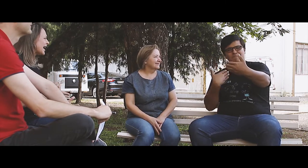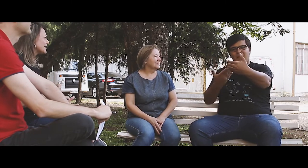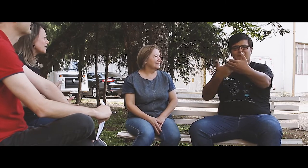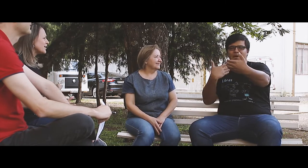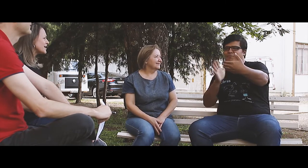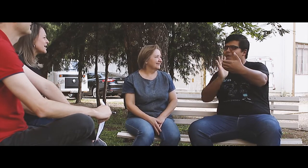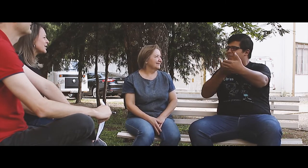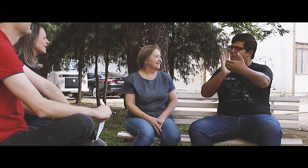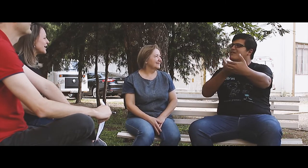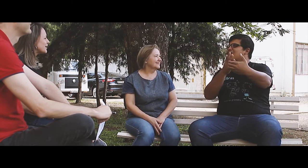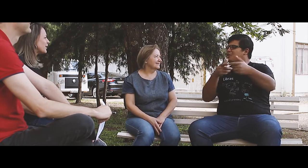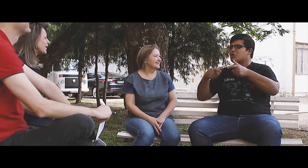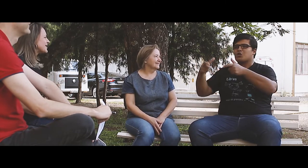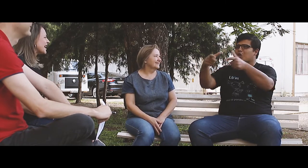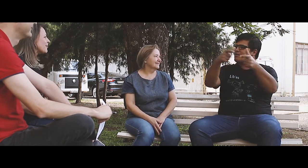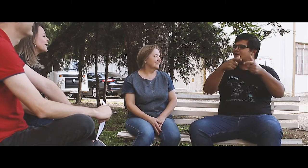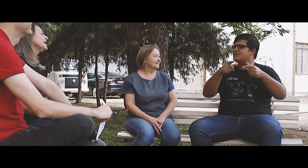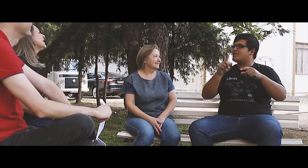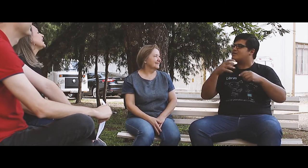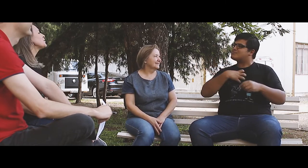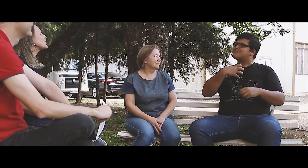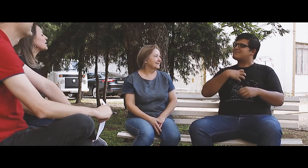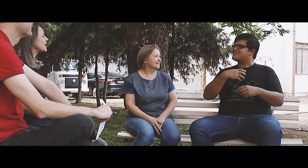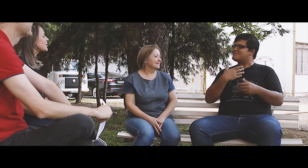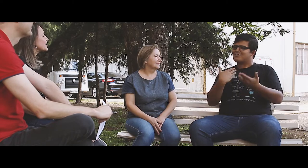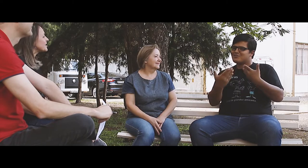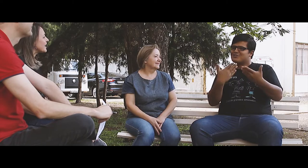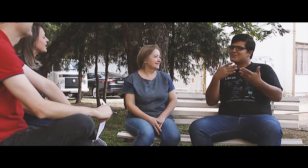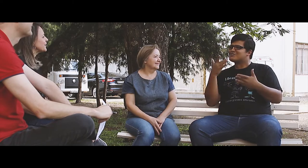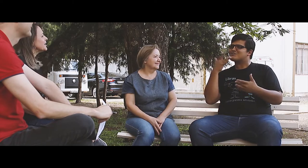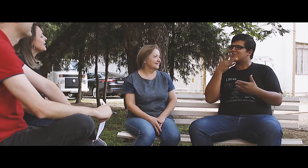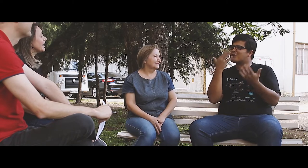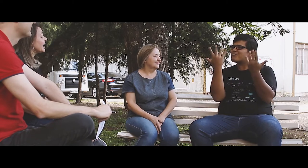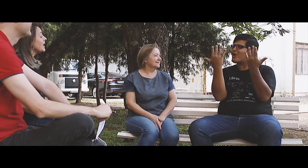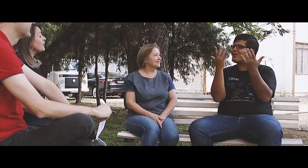conversando ali pelo Whatsapp e as pessoas acham estranho né,